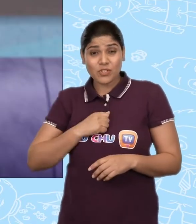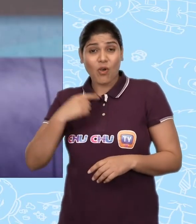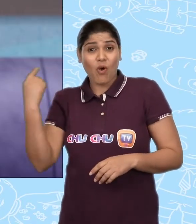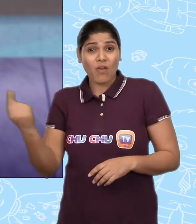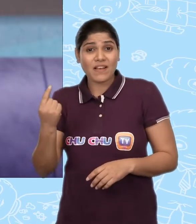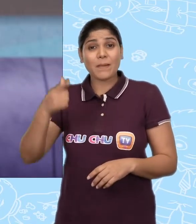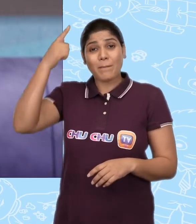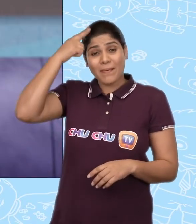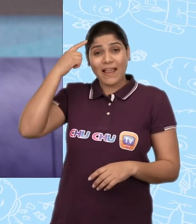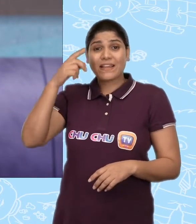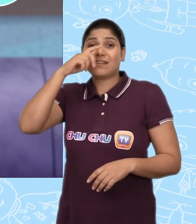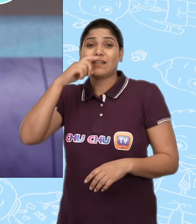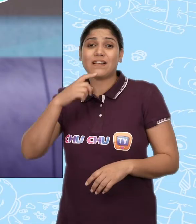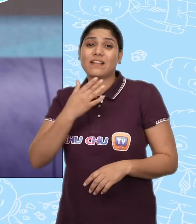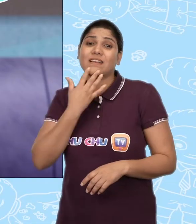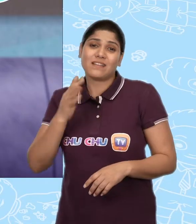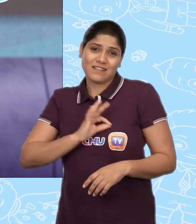मुझे बस पसंद है काला और निला